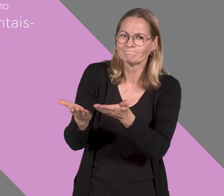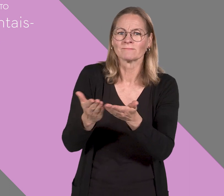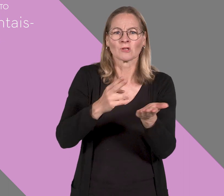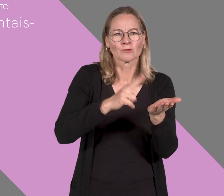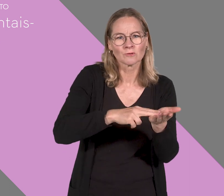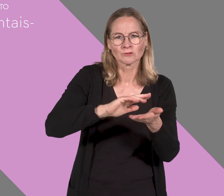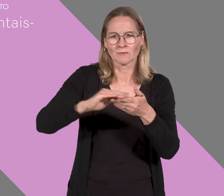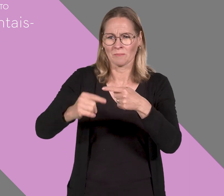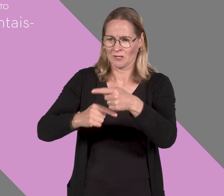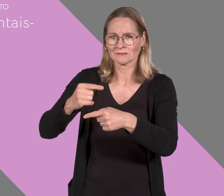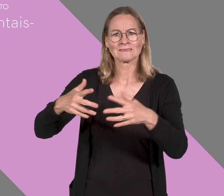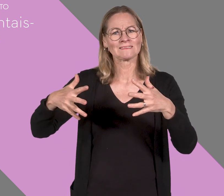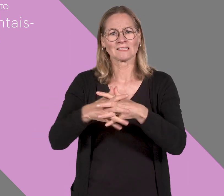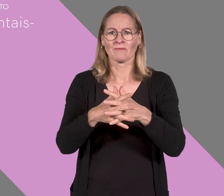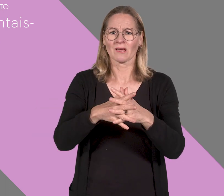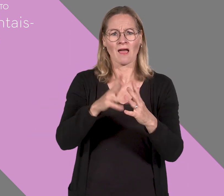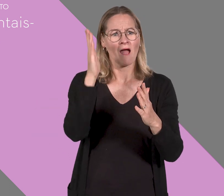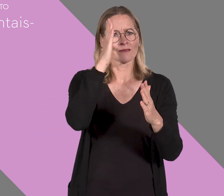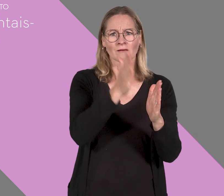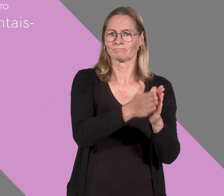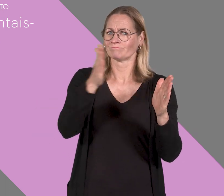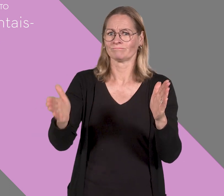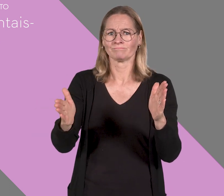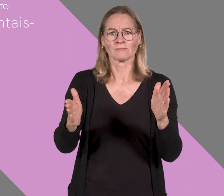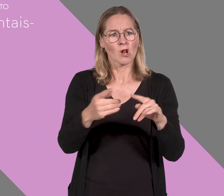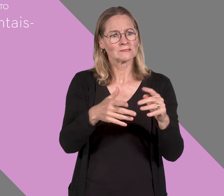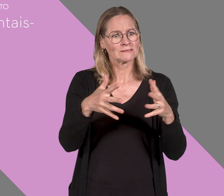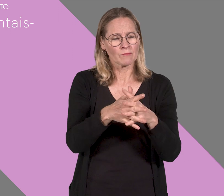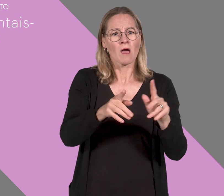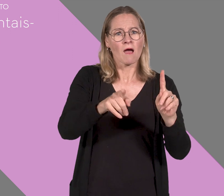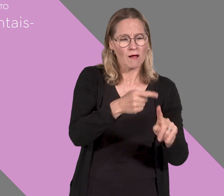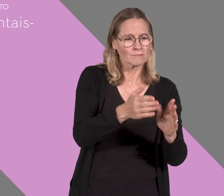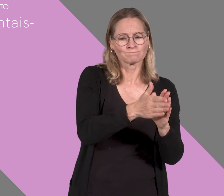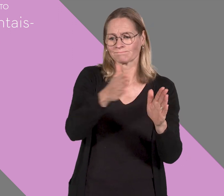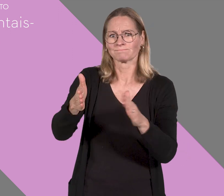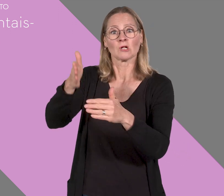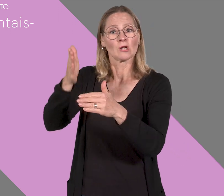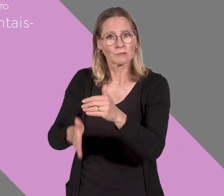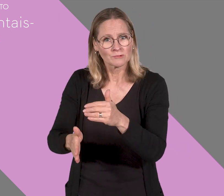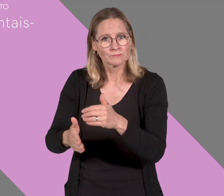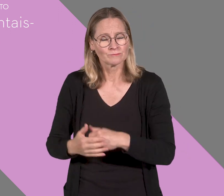totuus- ja sovintoprosessille selkeä aikataulu, - jossa olisi alku ja loppu.